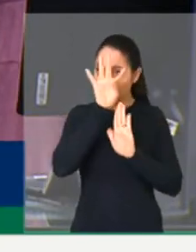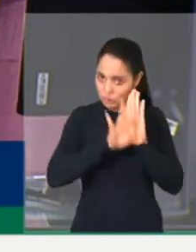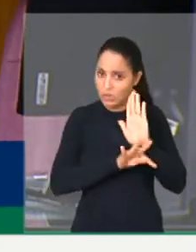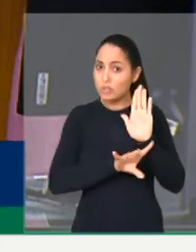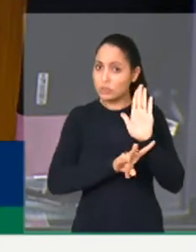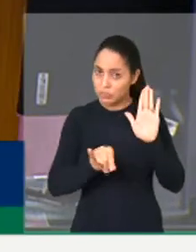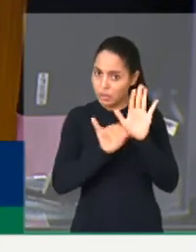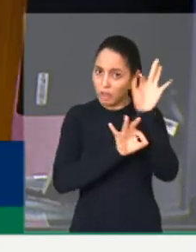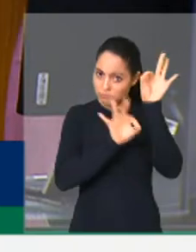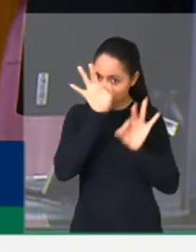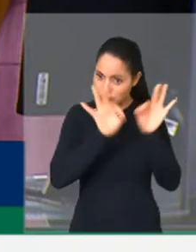PROVISÓRIA. ENTÃO, ISSO DEU NO QUE DEU NO PLENÁRIO E FOI